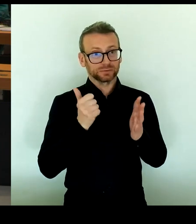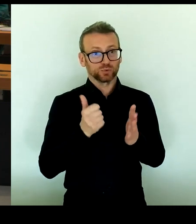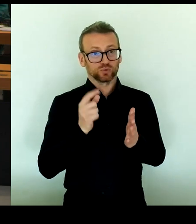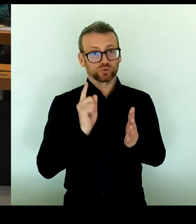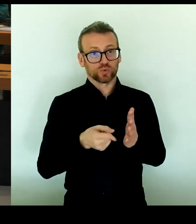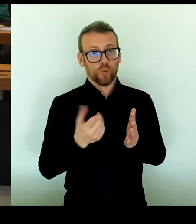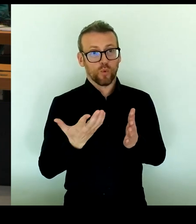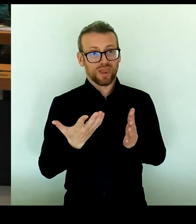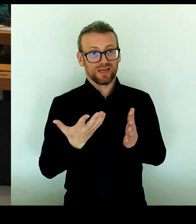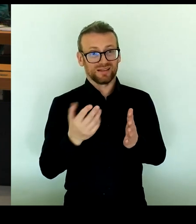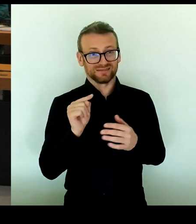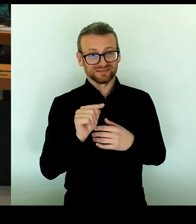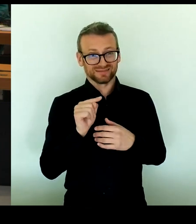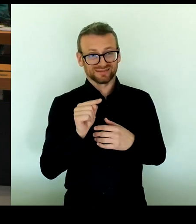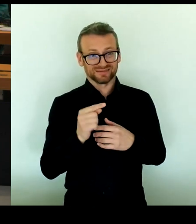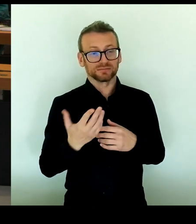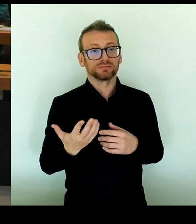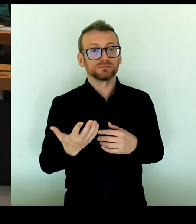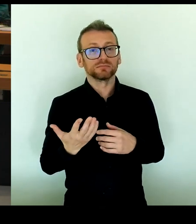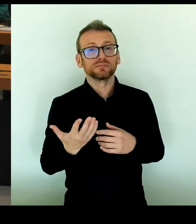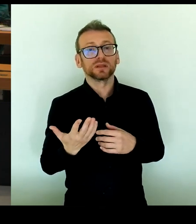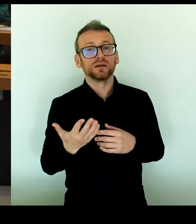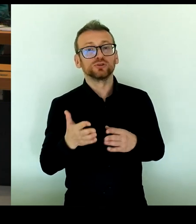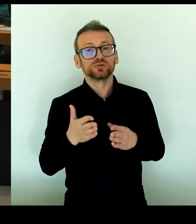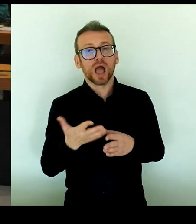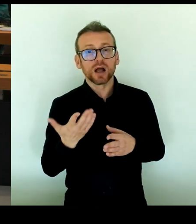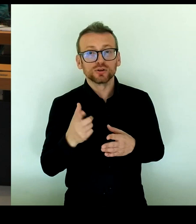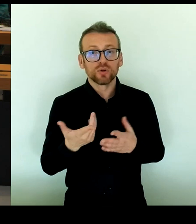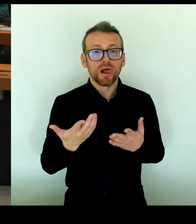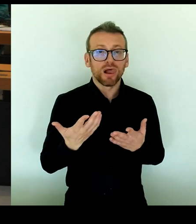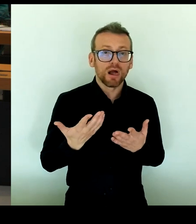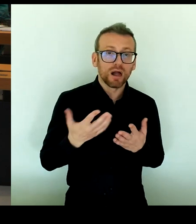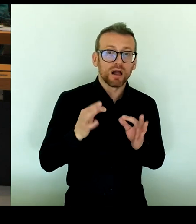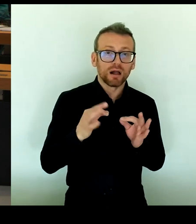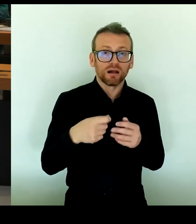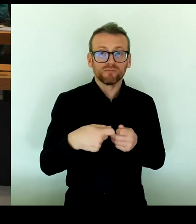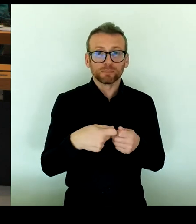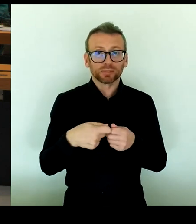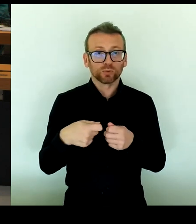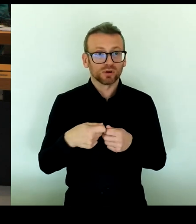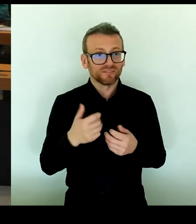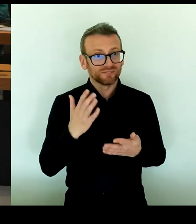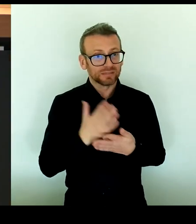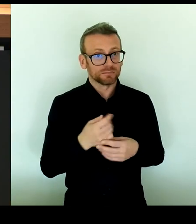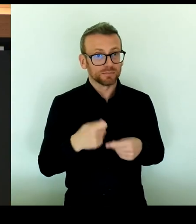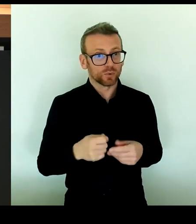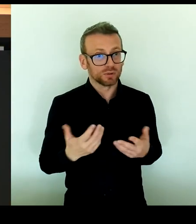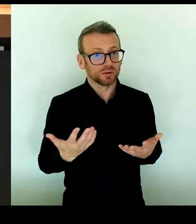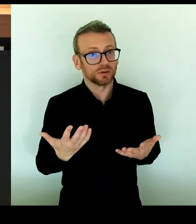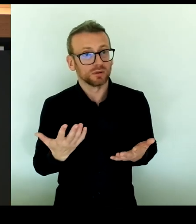Gegenteil behauptet und gefordert, dass noch viel viel mehr verbaut werden muss. Klären Sie uns doch bitte auf.